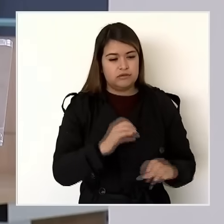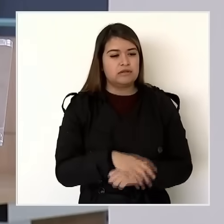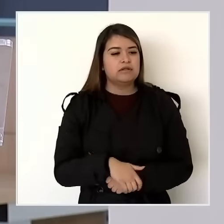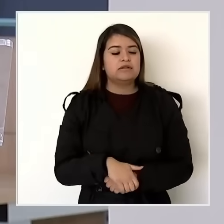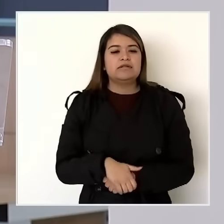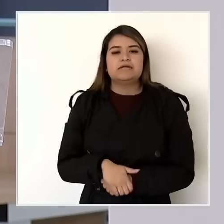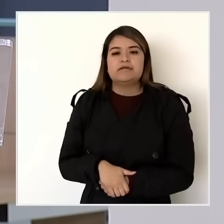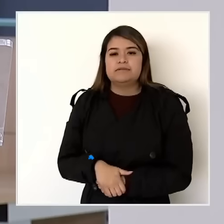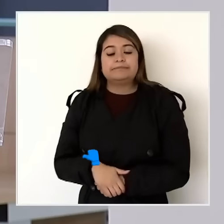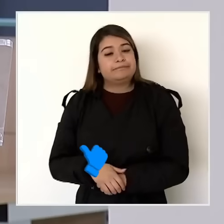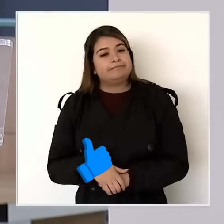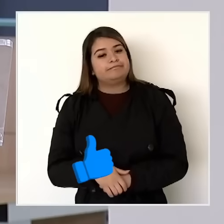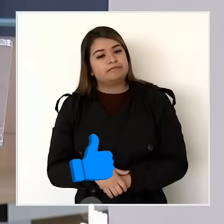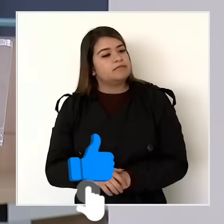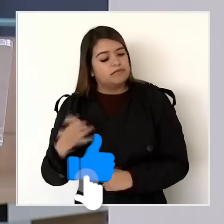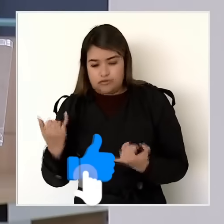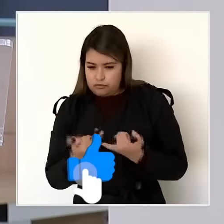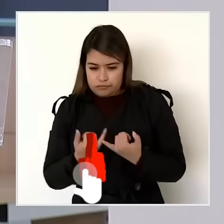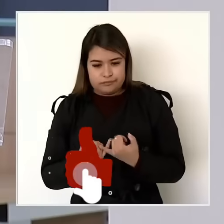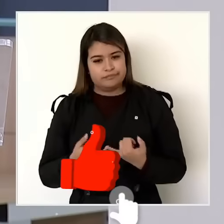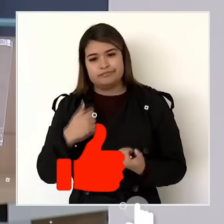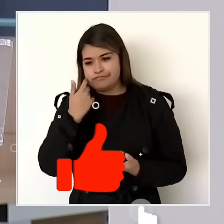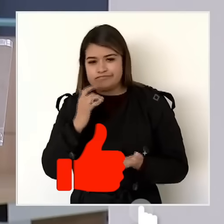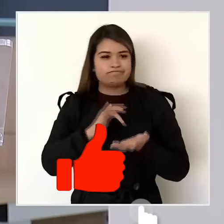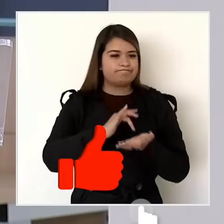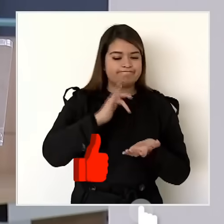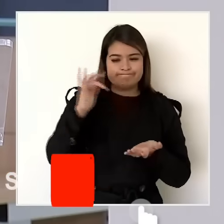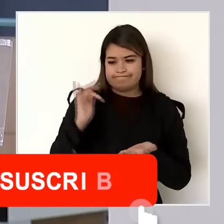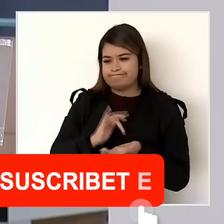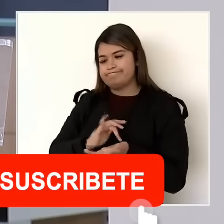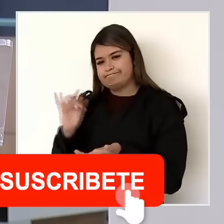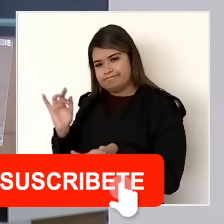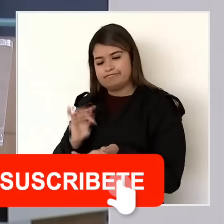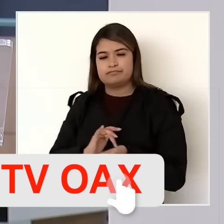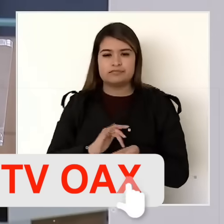Y además aquí quiero agradecer también pues el trabajo de la Agencia de Transformación Digital,